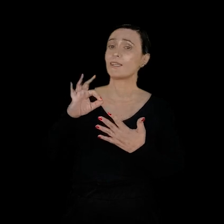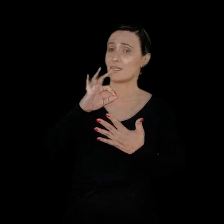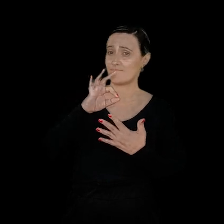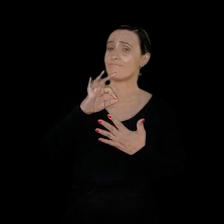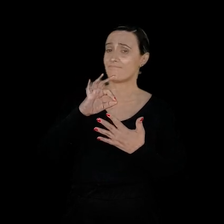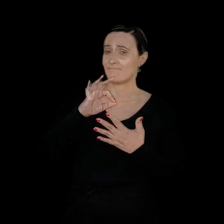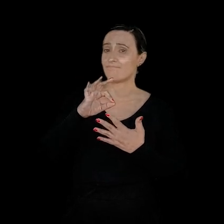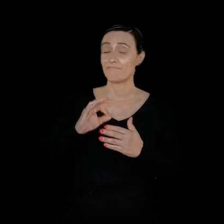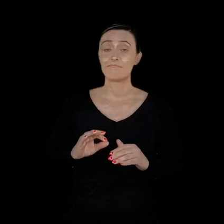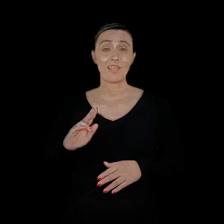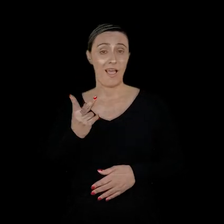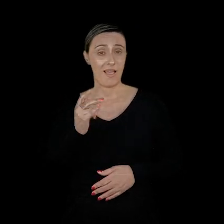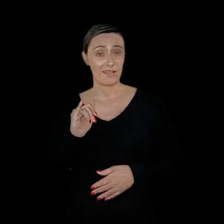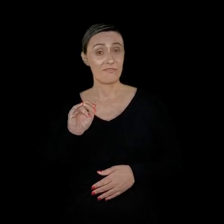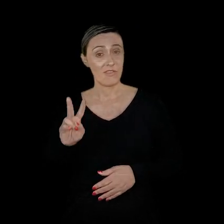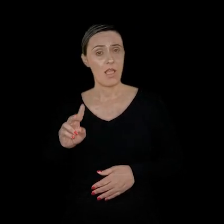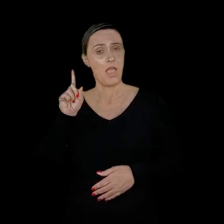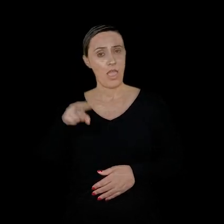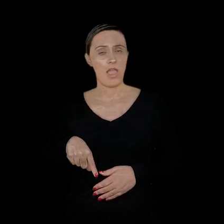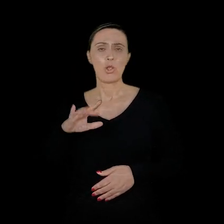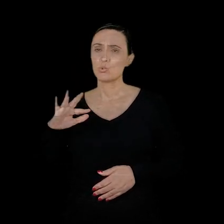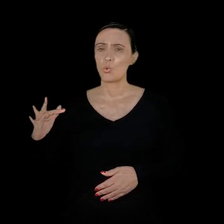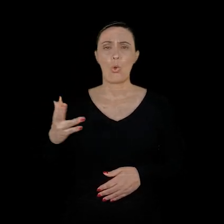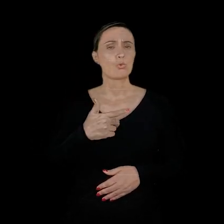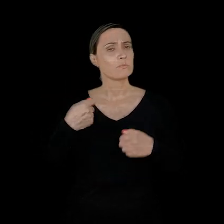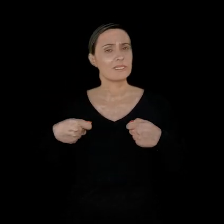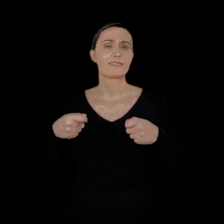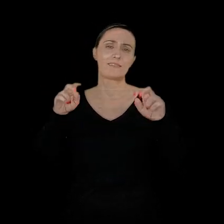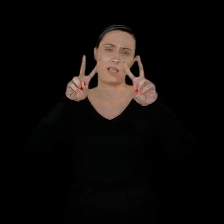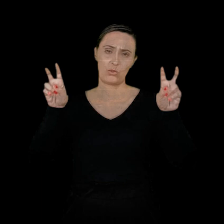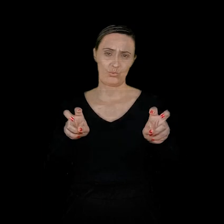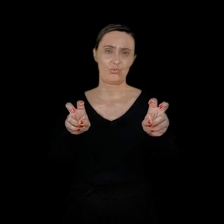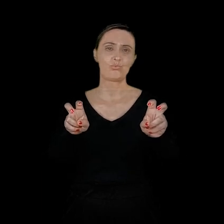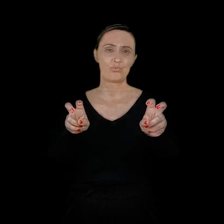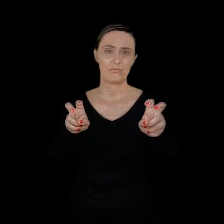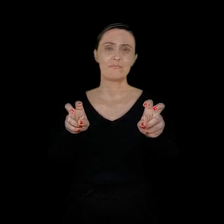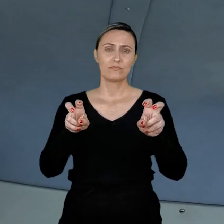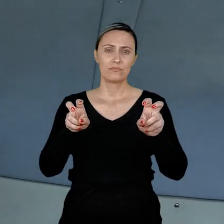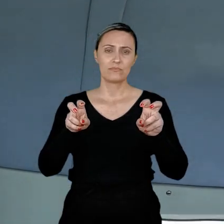O HIV é assunto de todos, de todos.